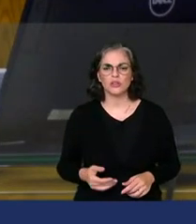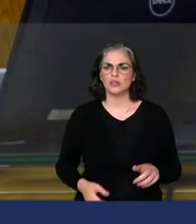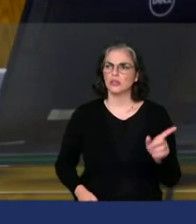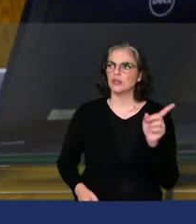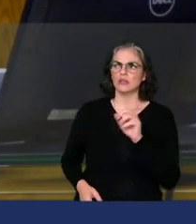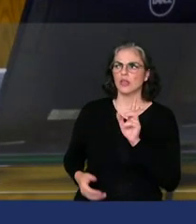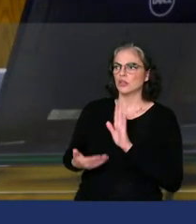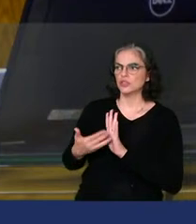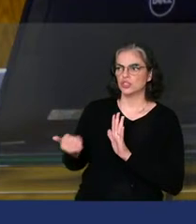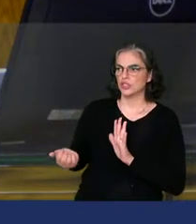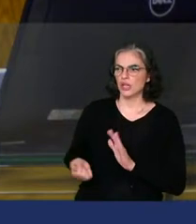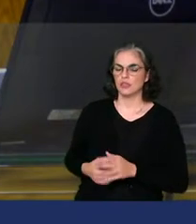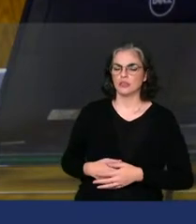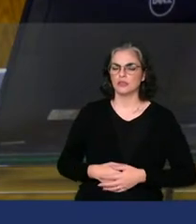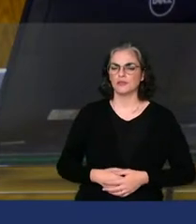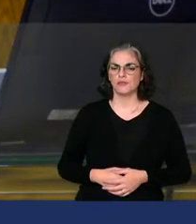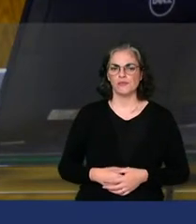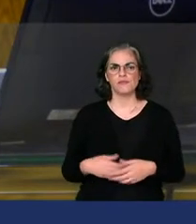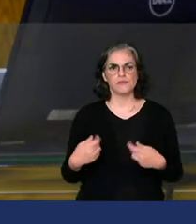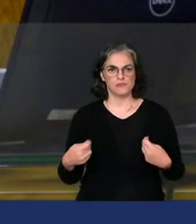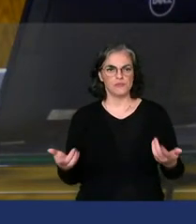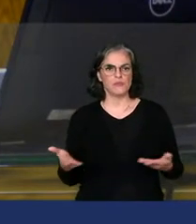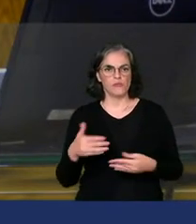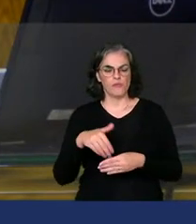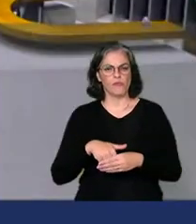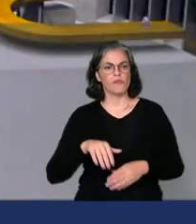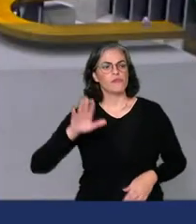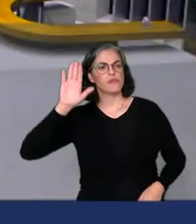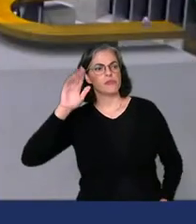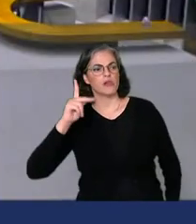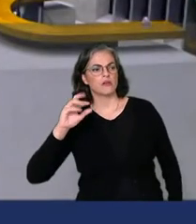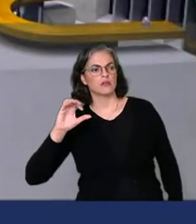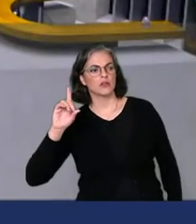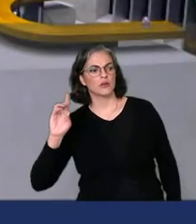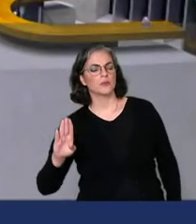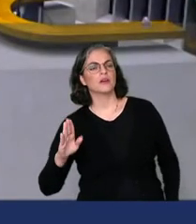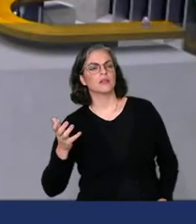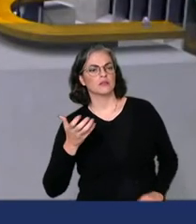[DEPUTADA]: NÃO É RETIRADA DE PAUTA, PRESIDENTE. PRECISAMOS VOTAR HOJE. -- [DEPUTADA]: PC DO B...